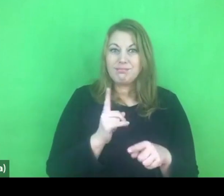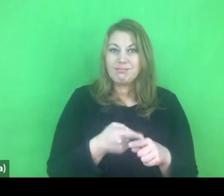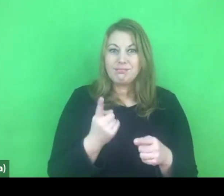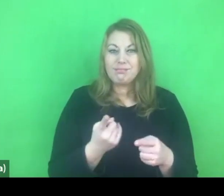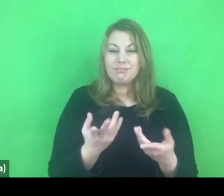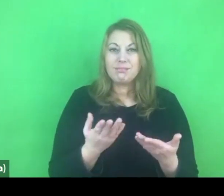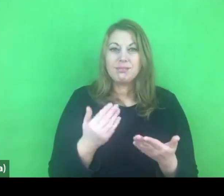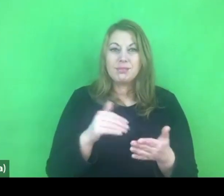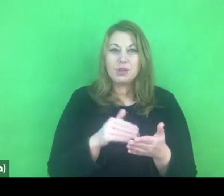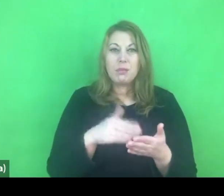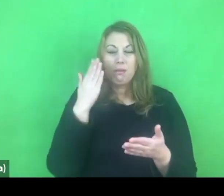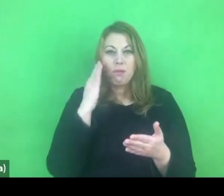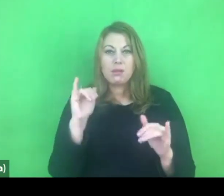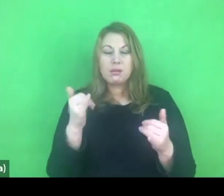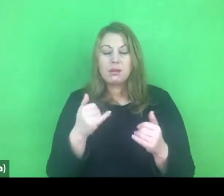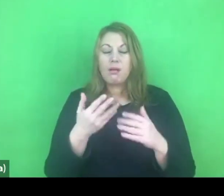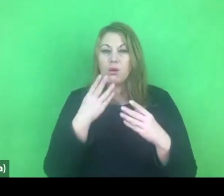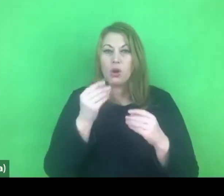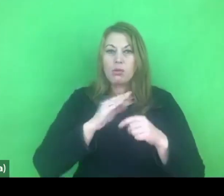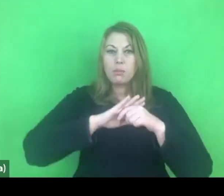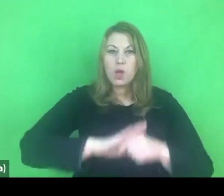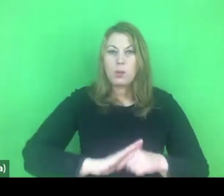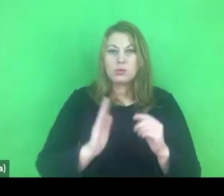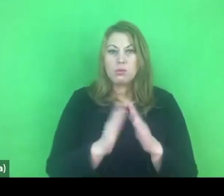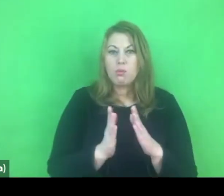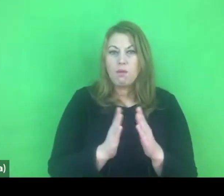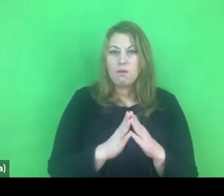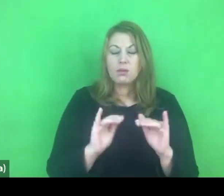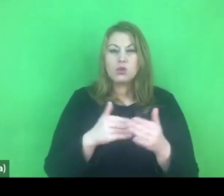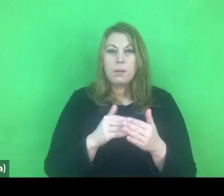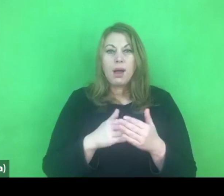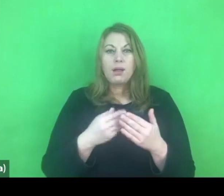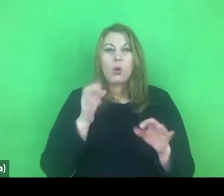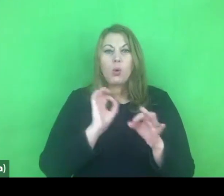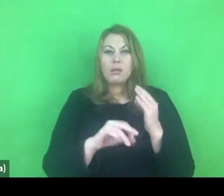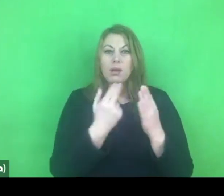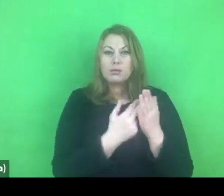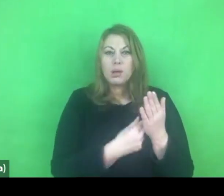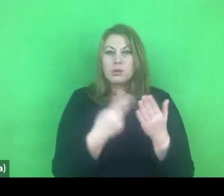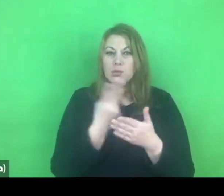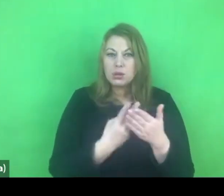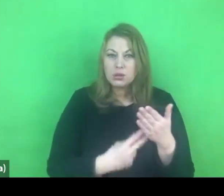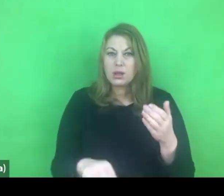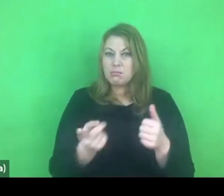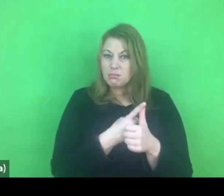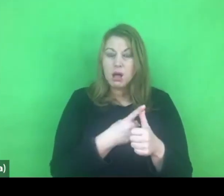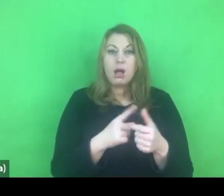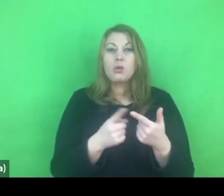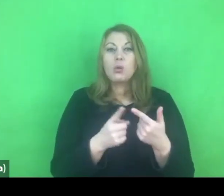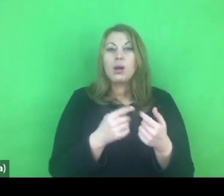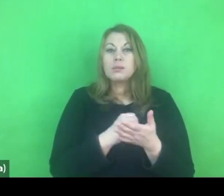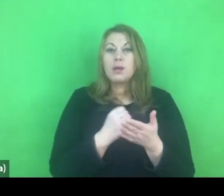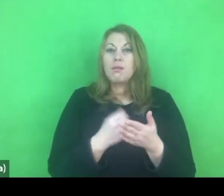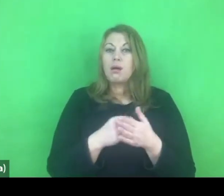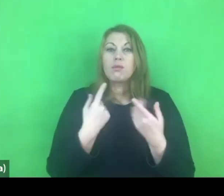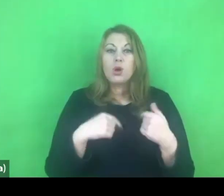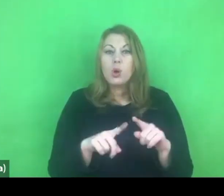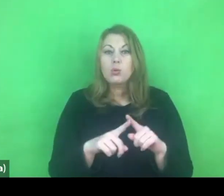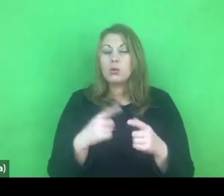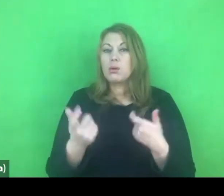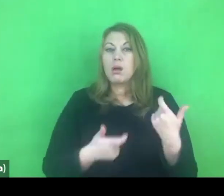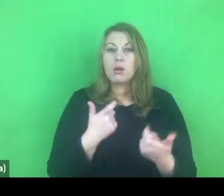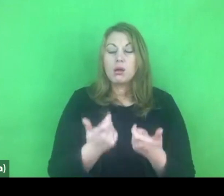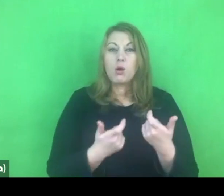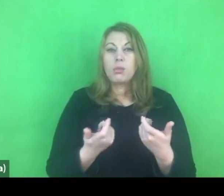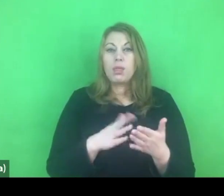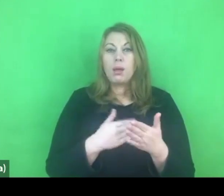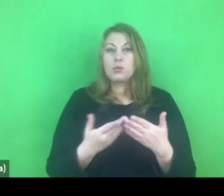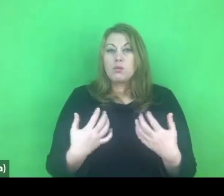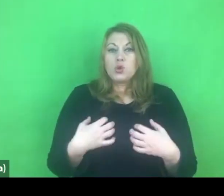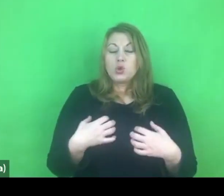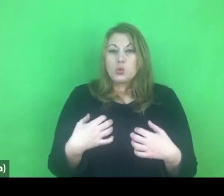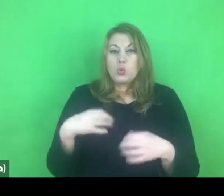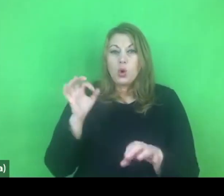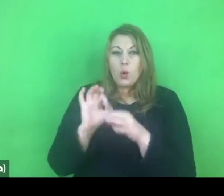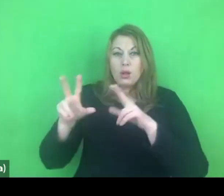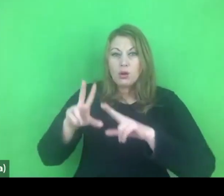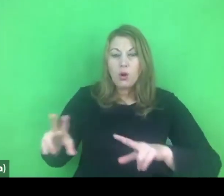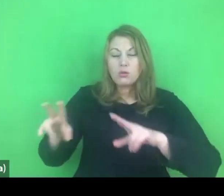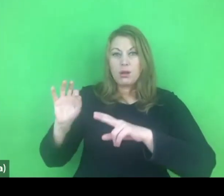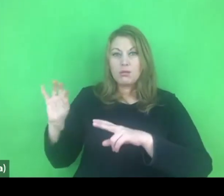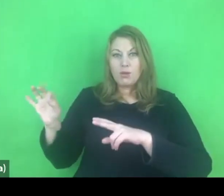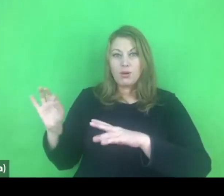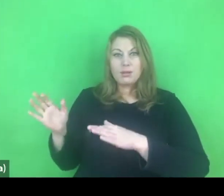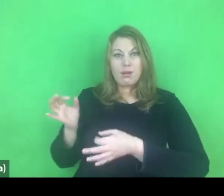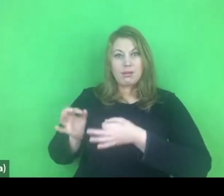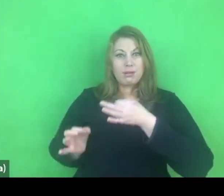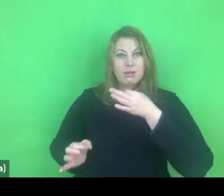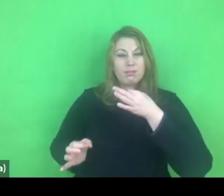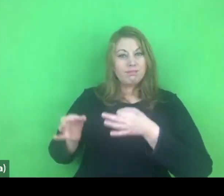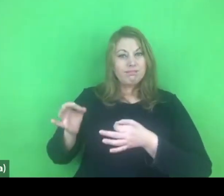Zapoznanie się z przepisem to jest jedno, a wykonanie tego w sytuacji konkretnej rodziny to już jest zupełnie inna sprawa.